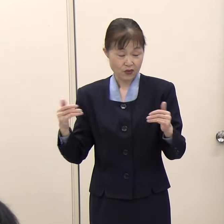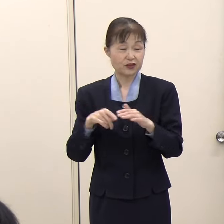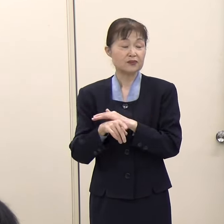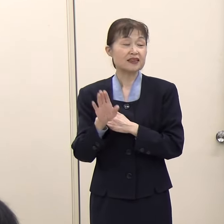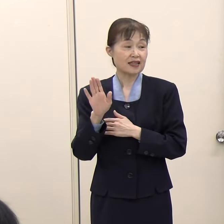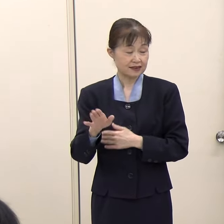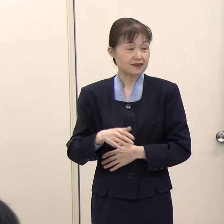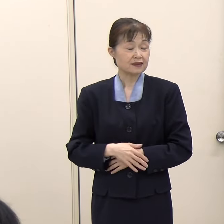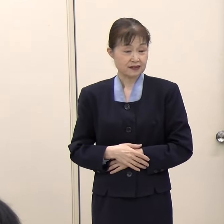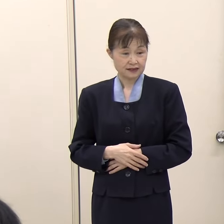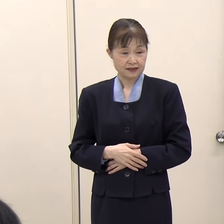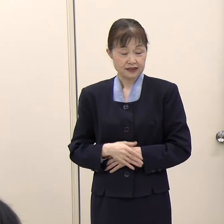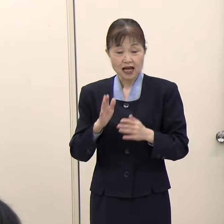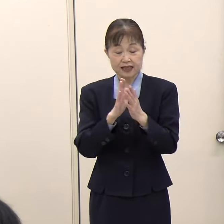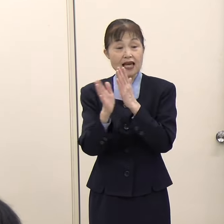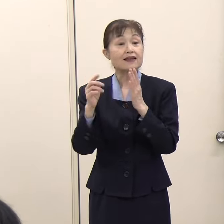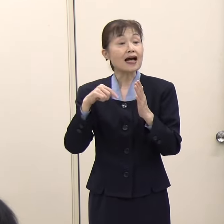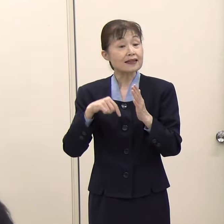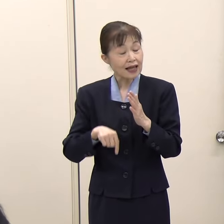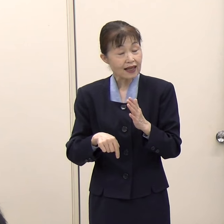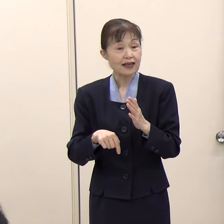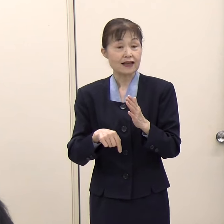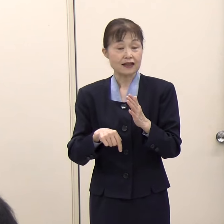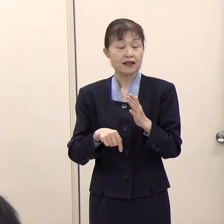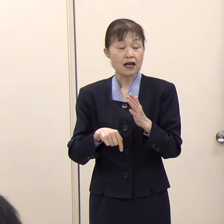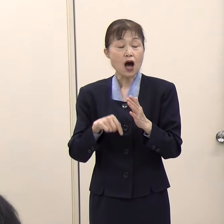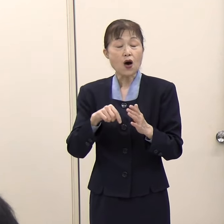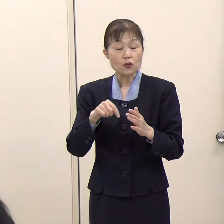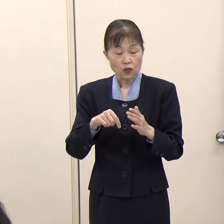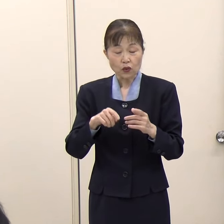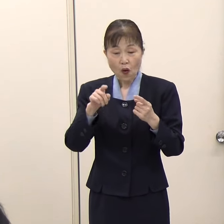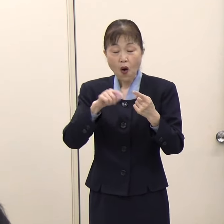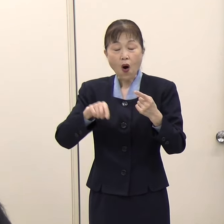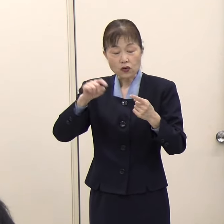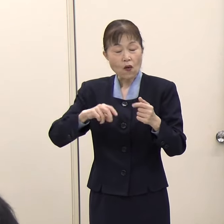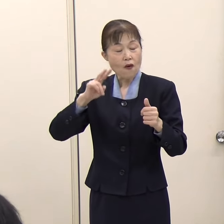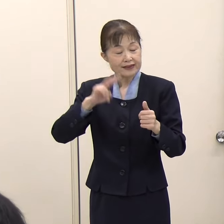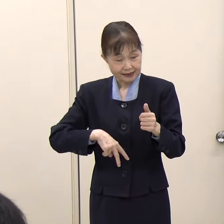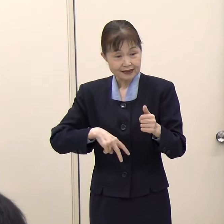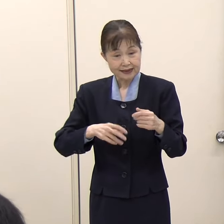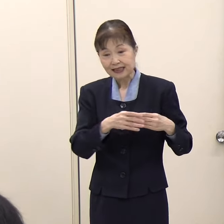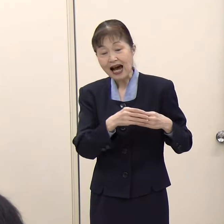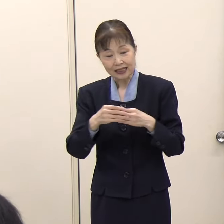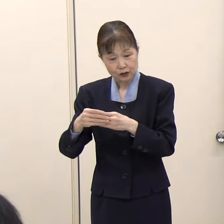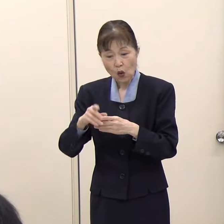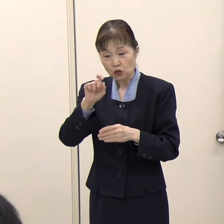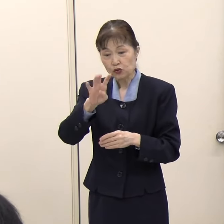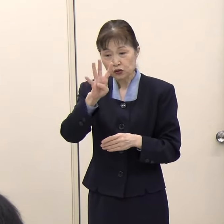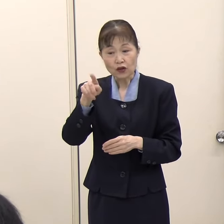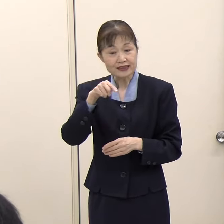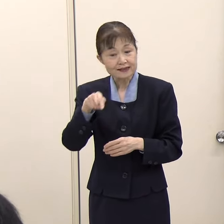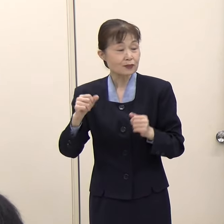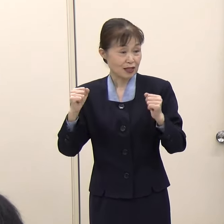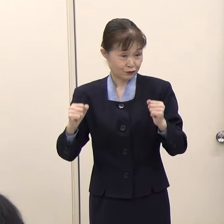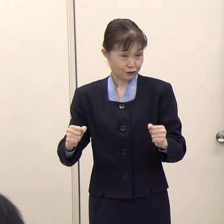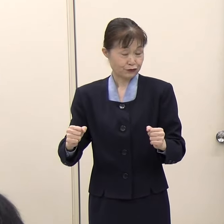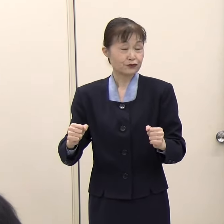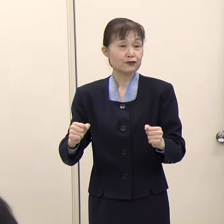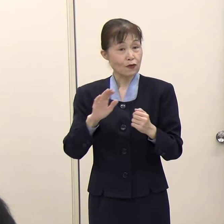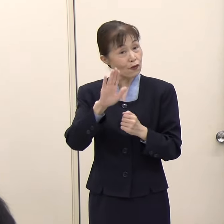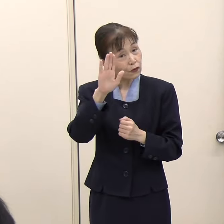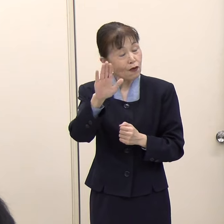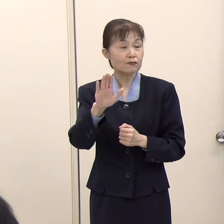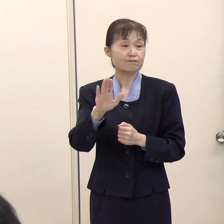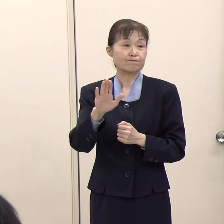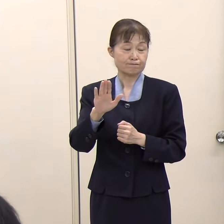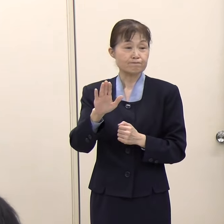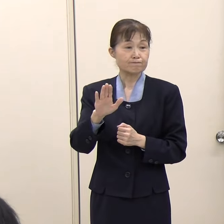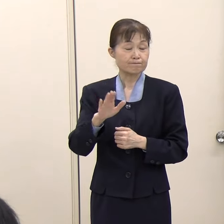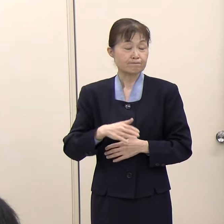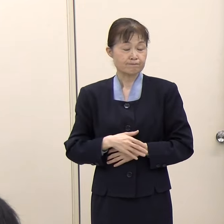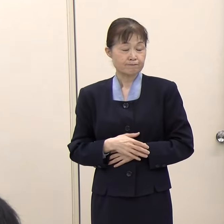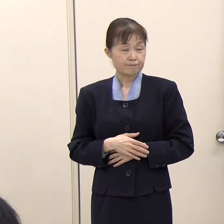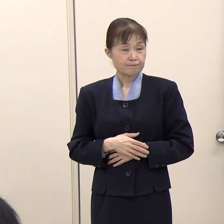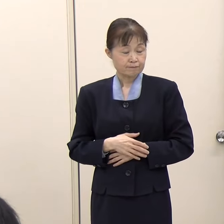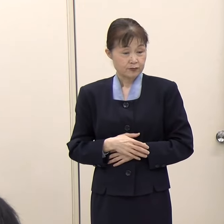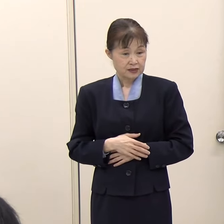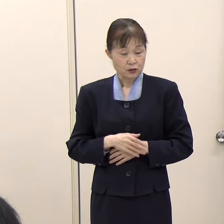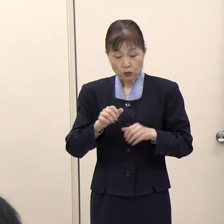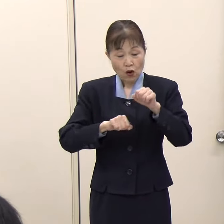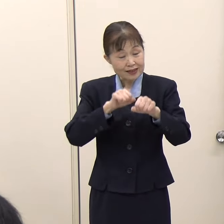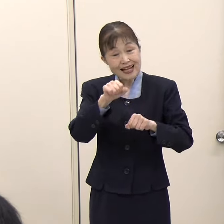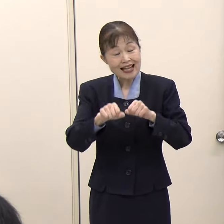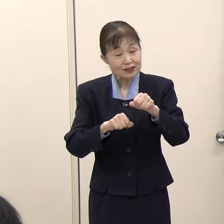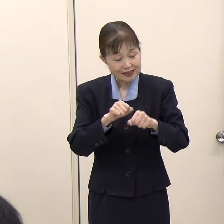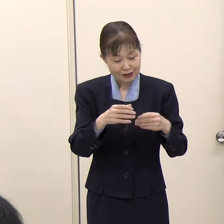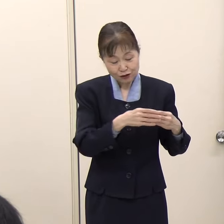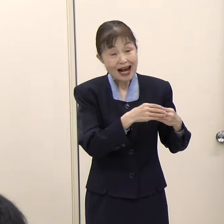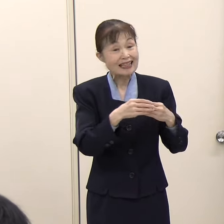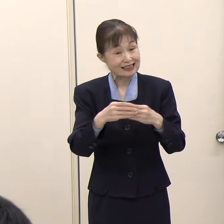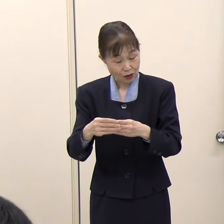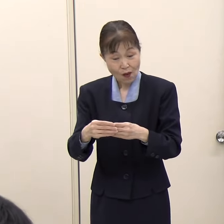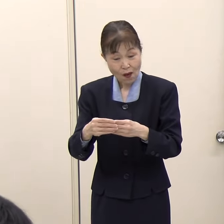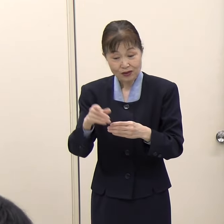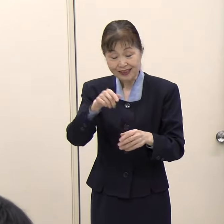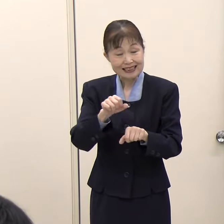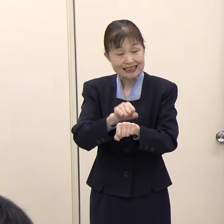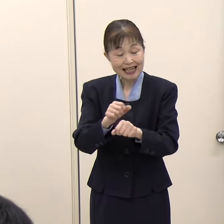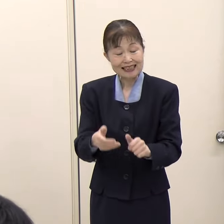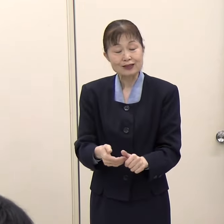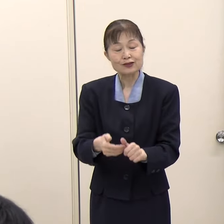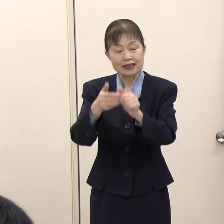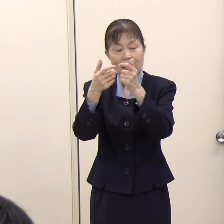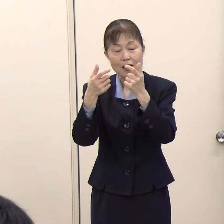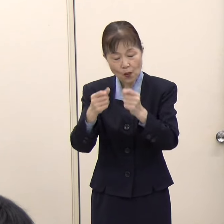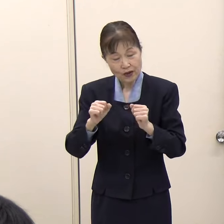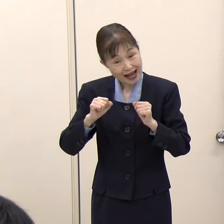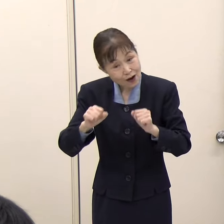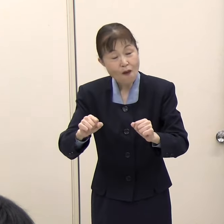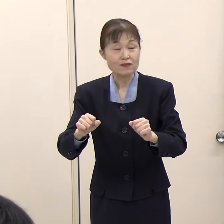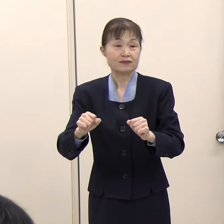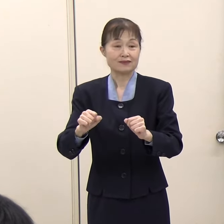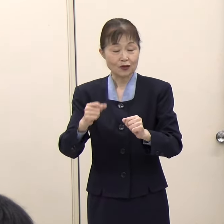（知事）県内の公認ガイドは１４名で、サイクリングガイドの人材育成もやっていこうと思っています。